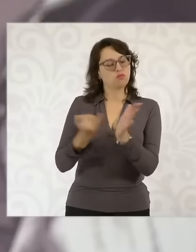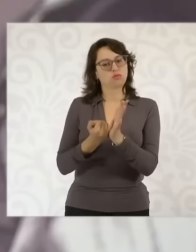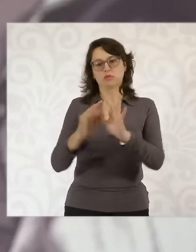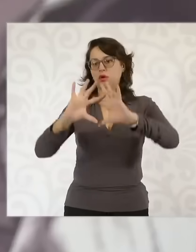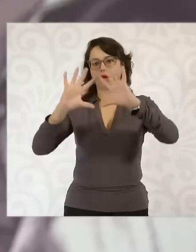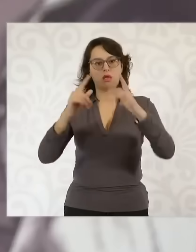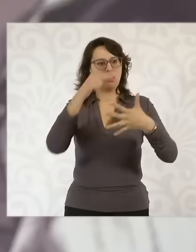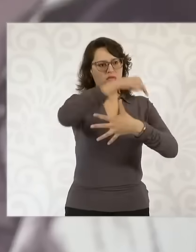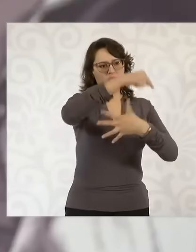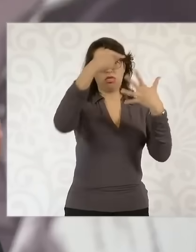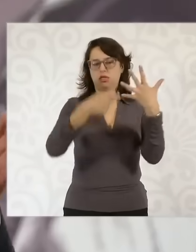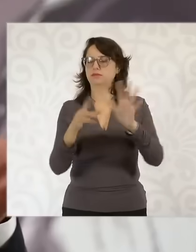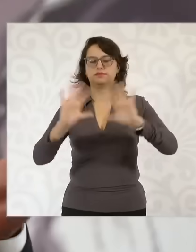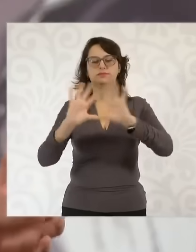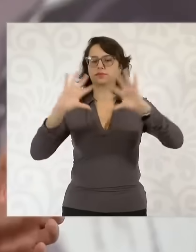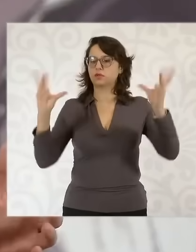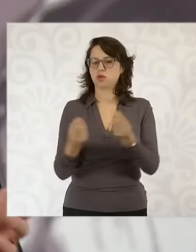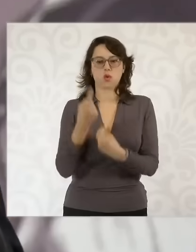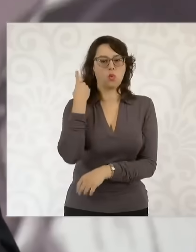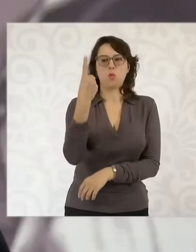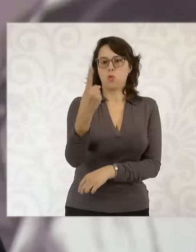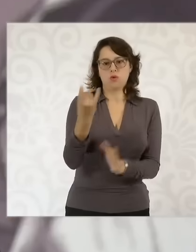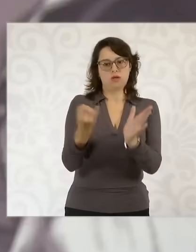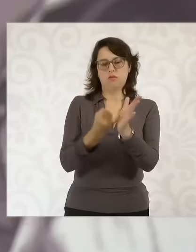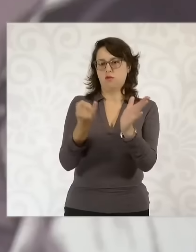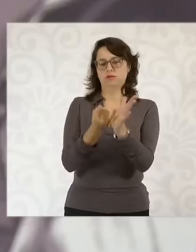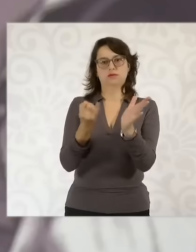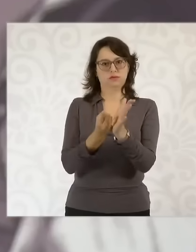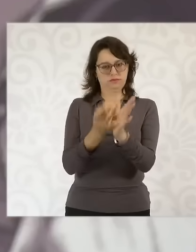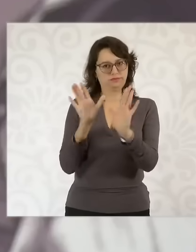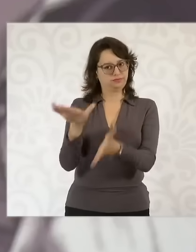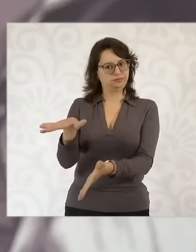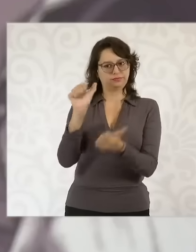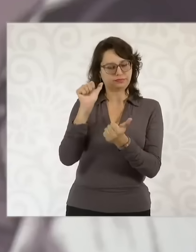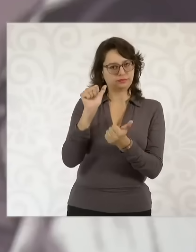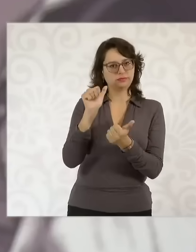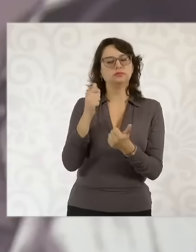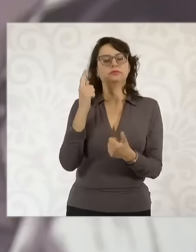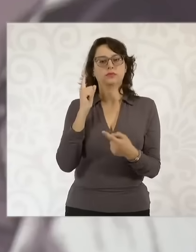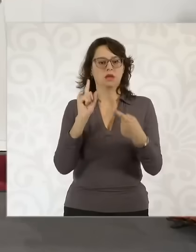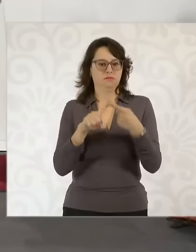logremos dos objetivos. Por un lado, optimizar la carga eh impositiva, la carga fiscal de Pemex y